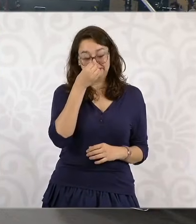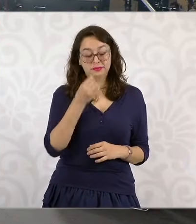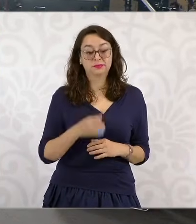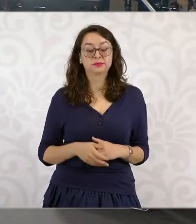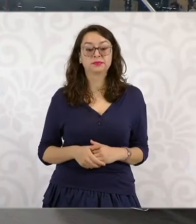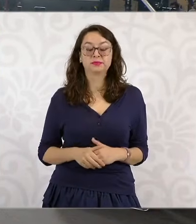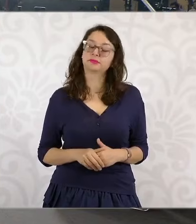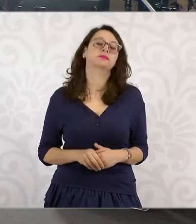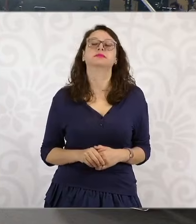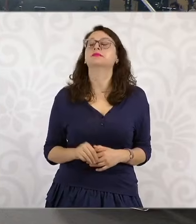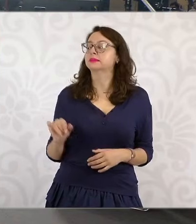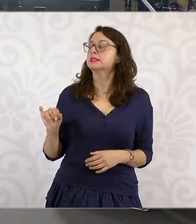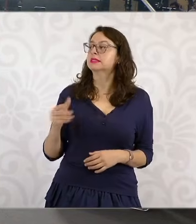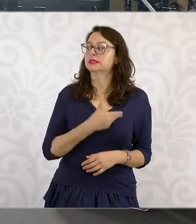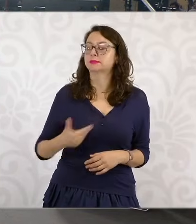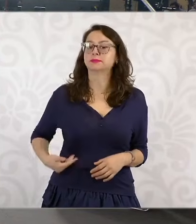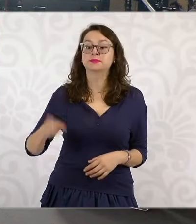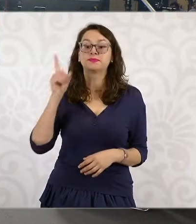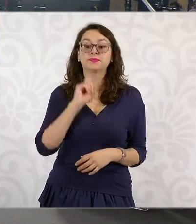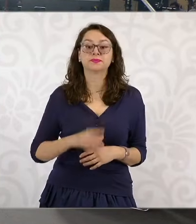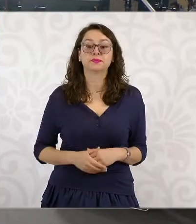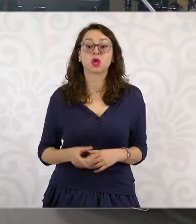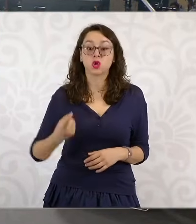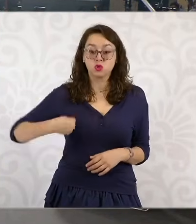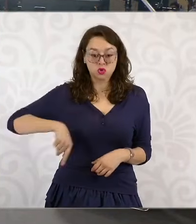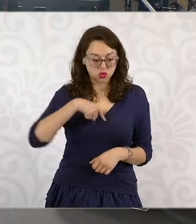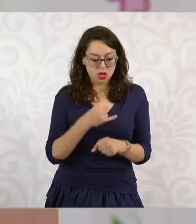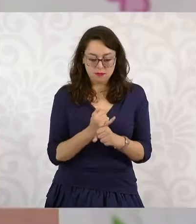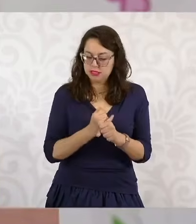Sí, sí, señora presidenta, hay un estudio que no es de nosotros, pero que lo hemos visto,